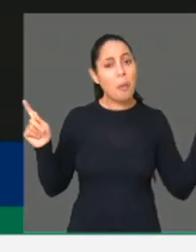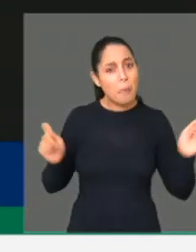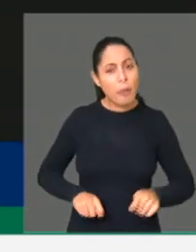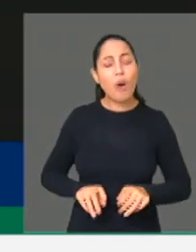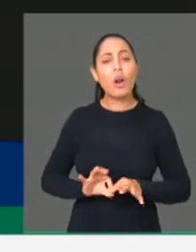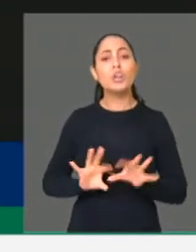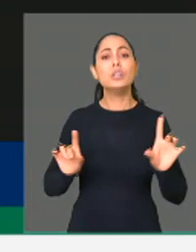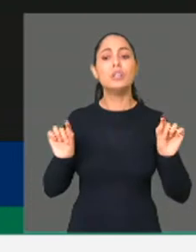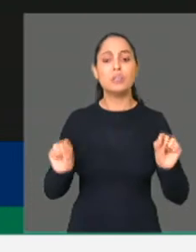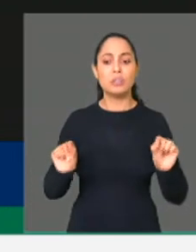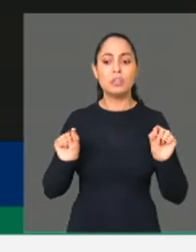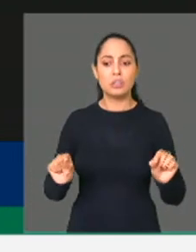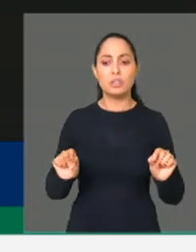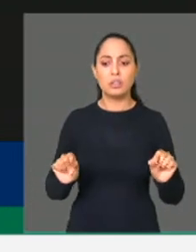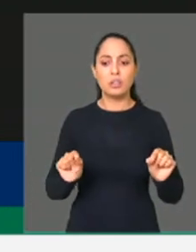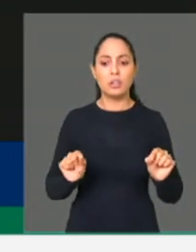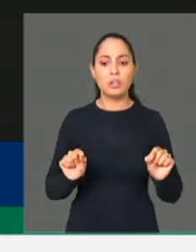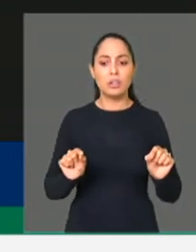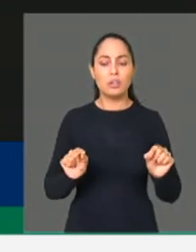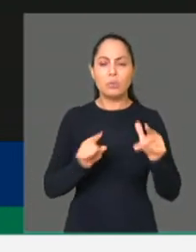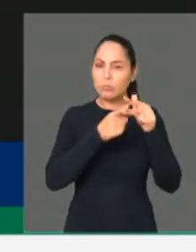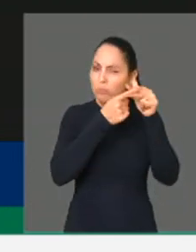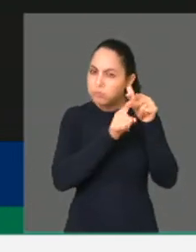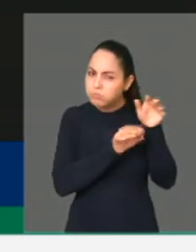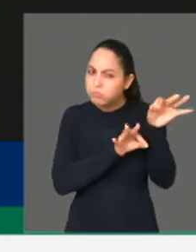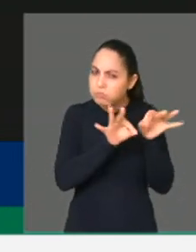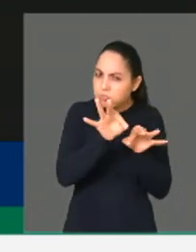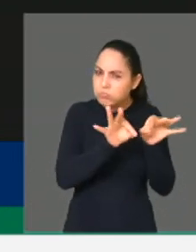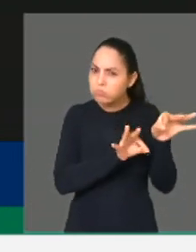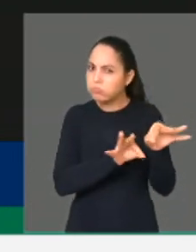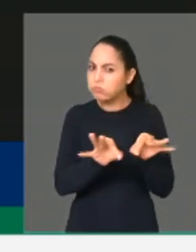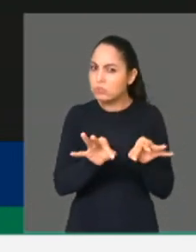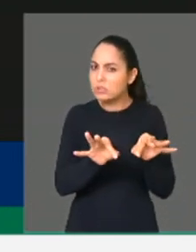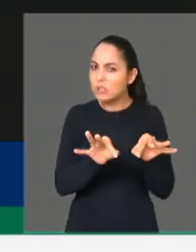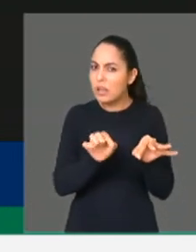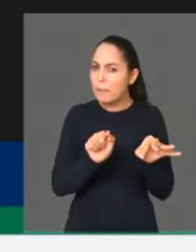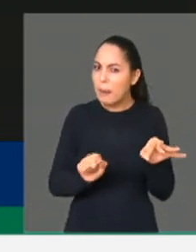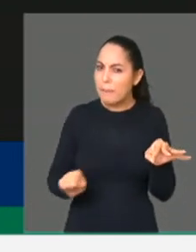FALANDO DE UMA ENVIADA QUE NÓS TEMOS UMA NADO PLIENVHS UMA MORATÓRIA DE CERCA DE